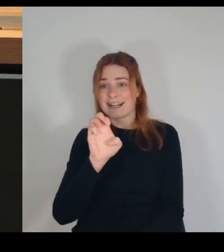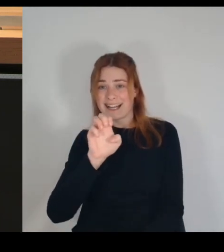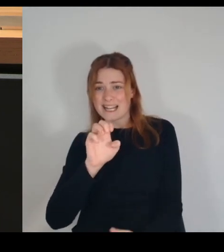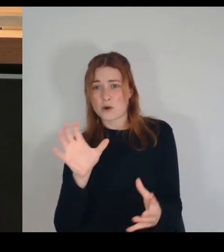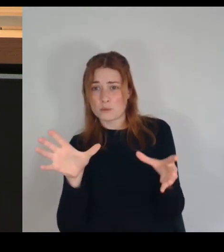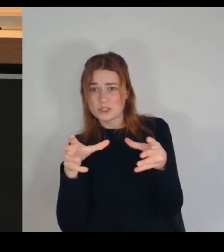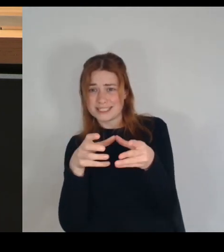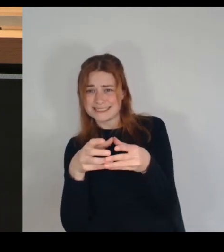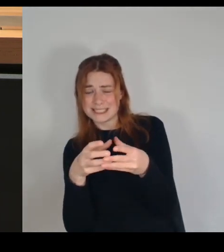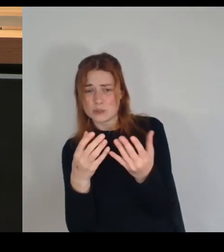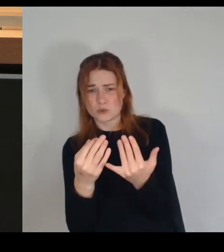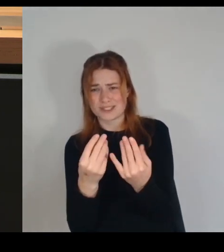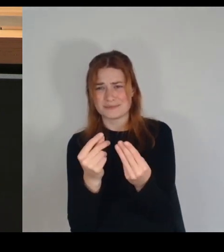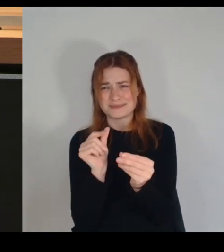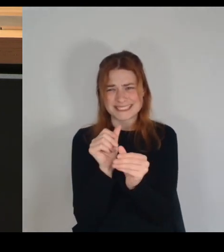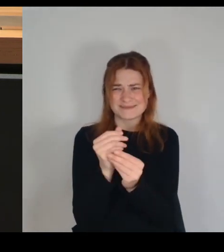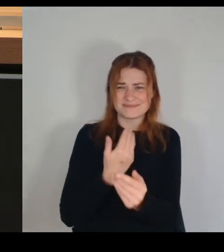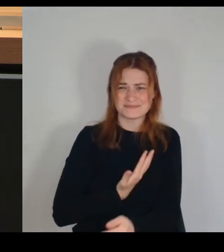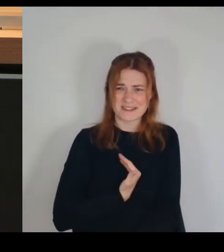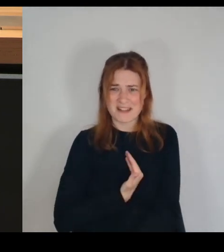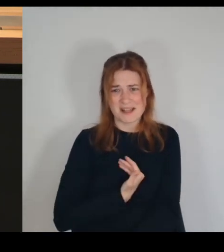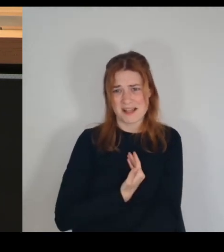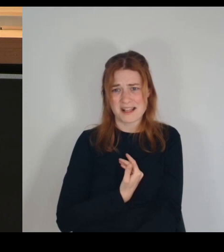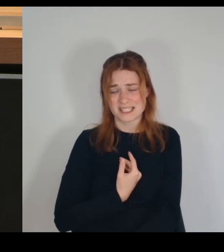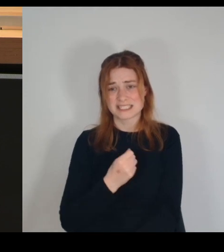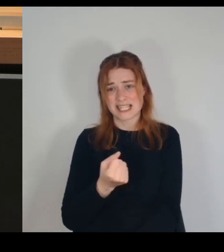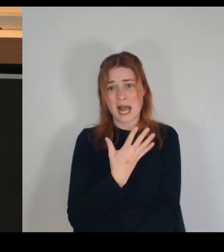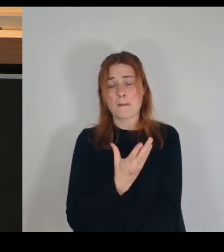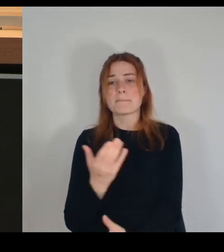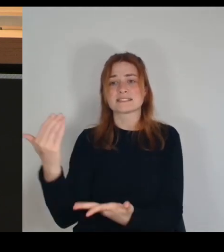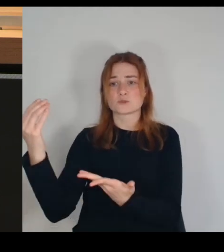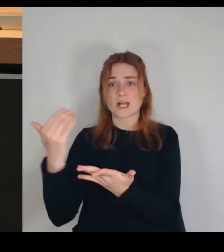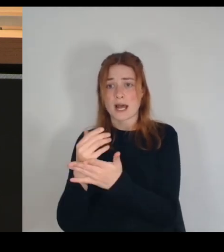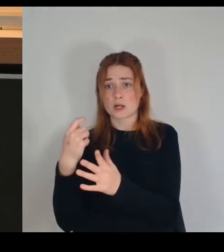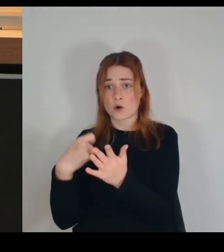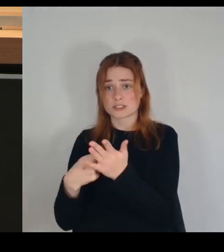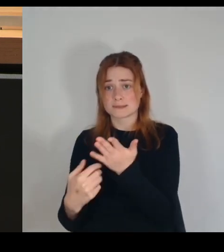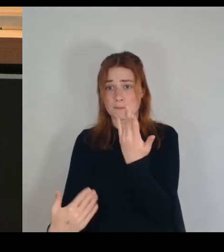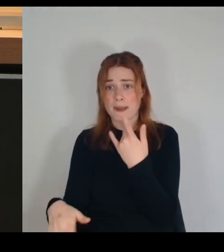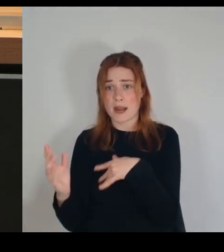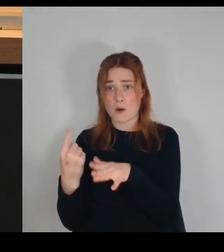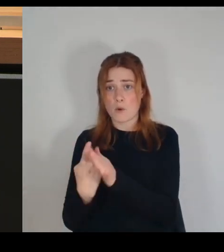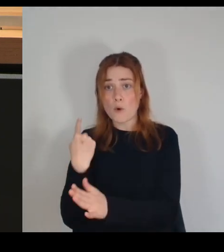sie müssen ja auch Beschaffungsstrukturen für Reinigungs, Ausrüstung, Geräte und Materialien aufbauen.